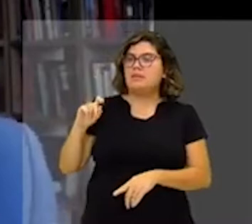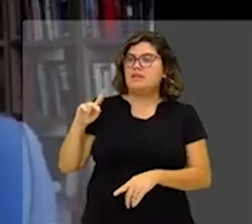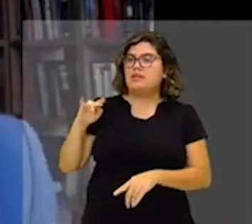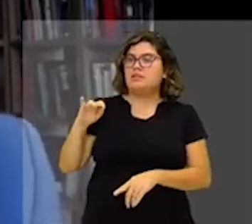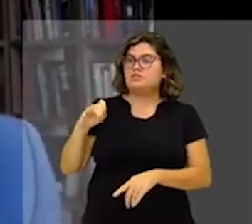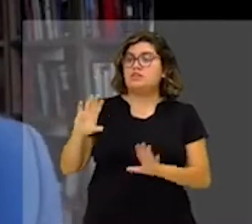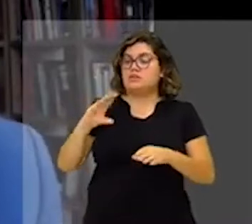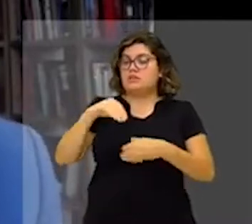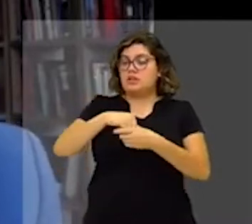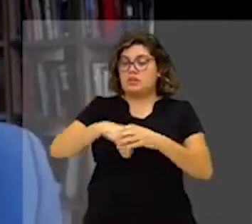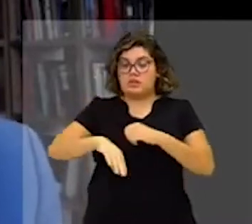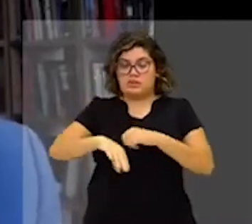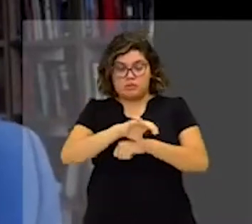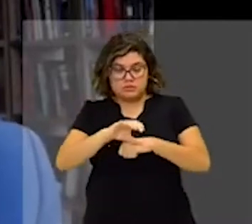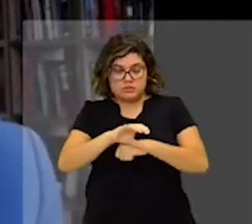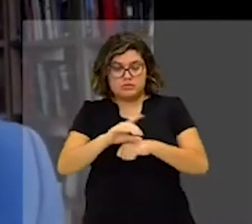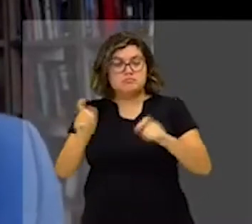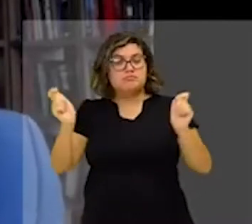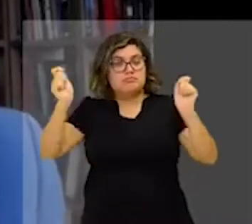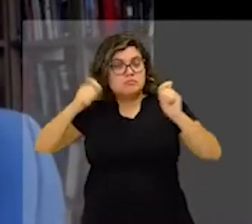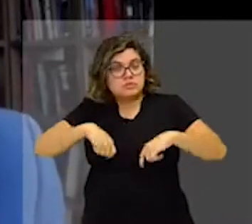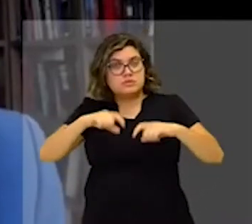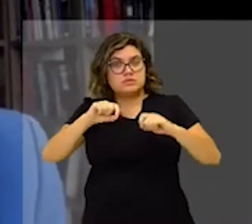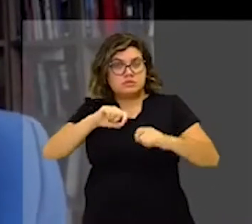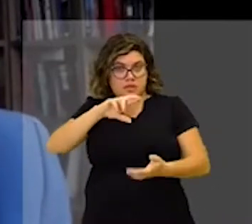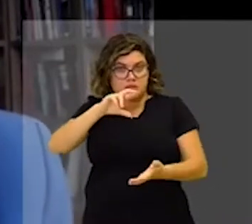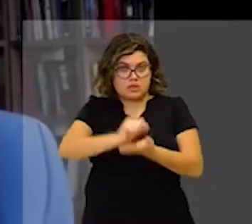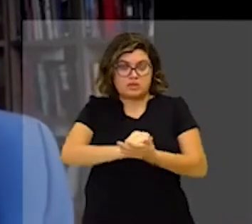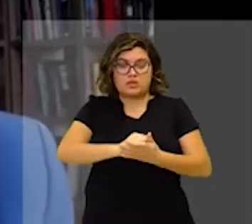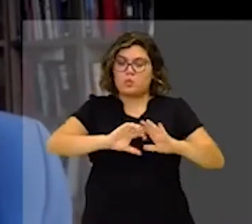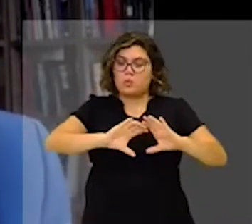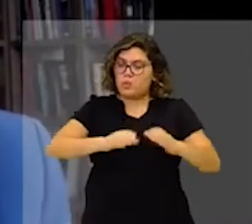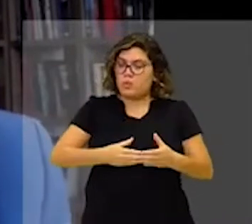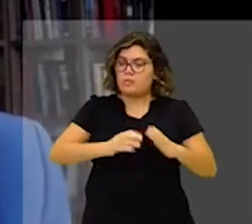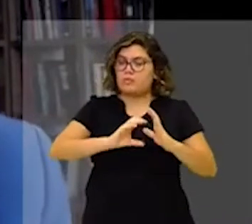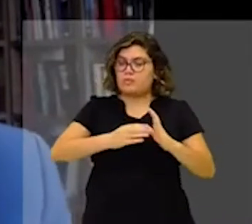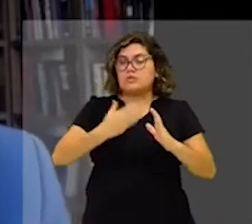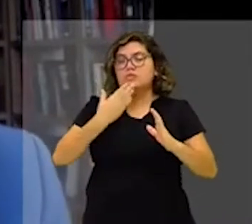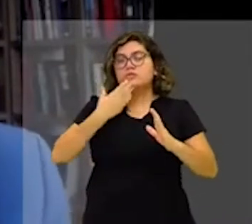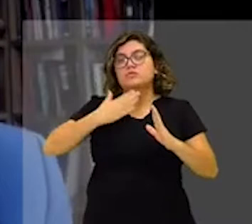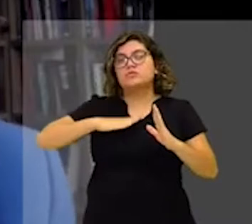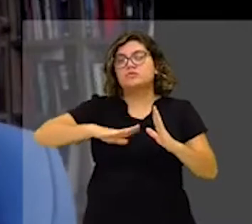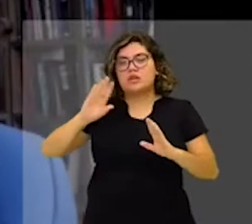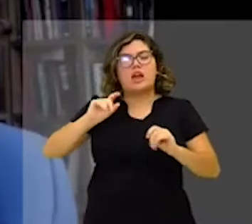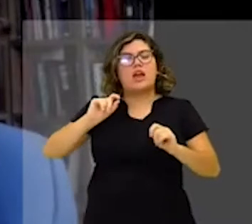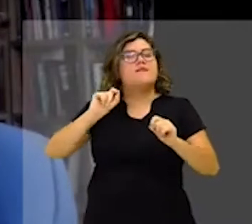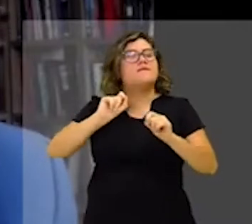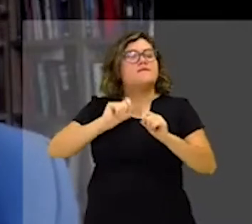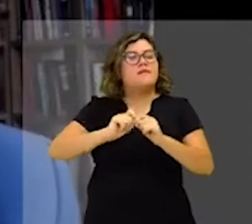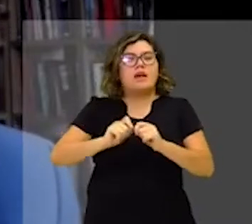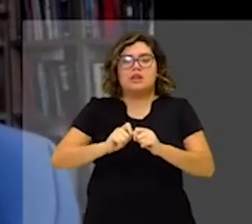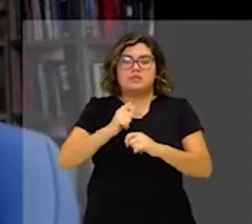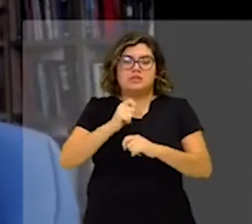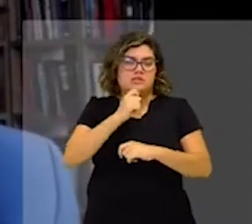possibilitar que o registro de candidaturas coletivas e faça sem esse cerceamento de nós